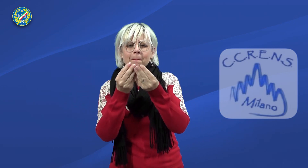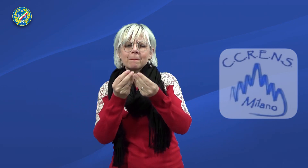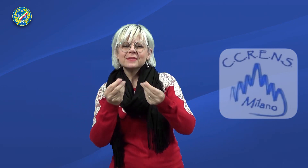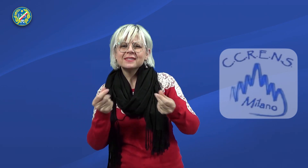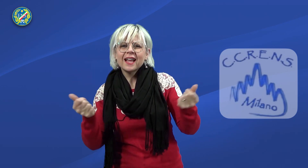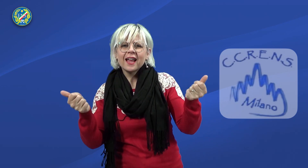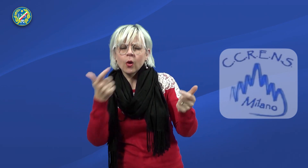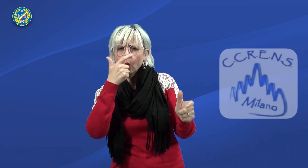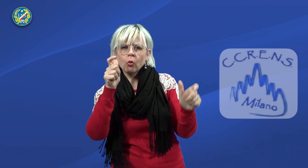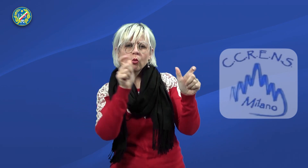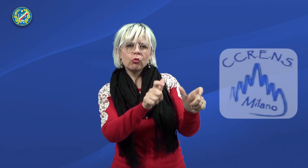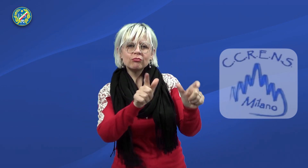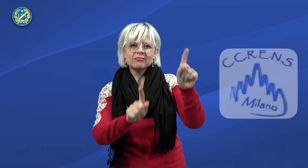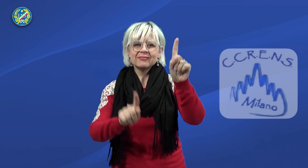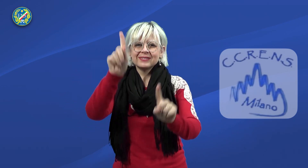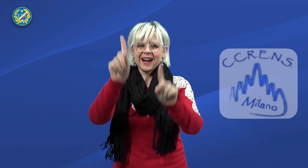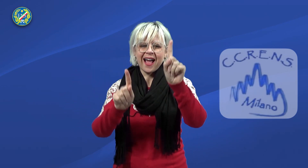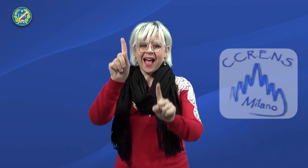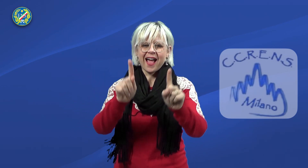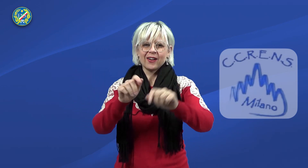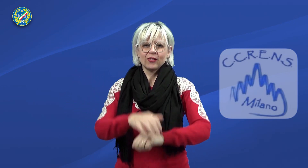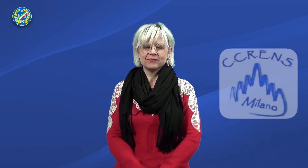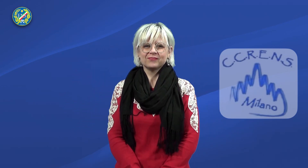tra i misteri di Milano.